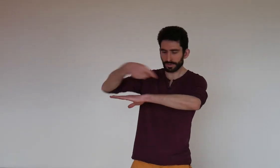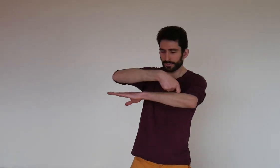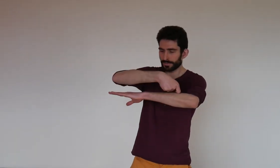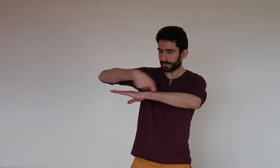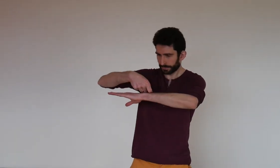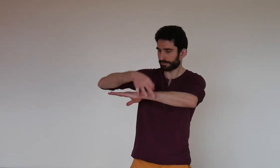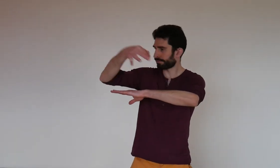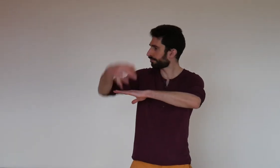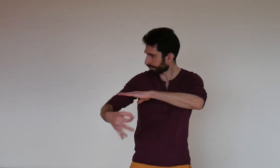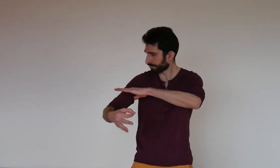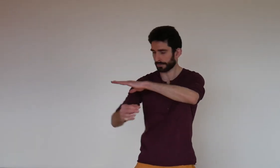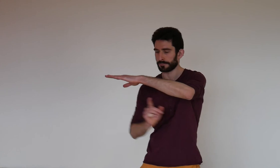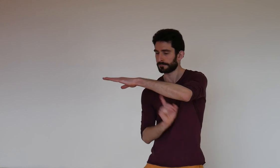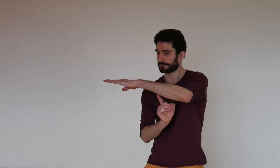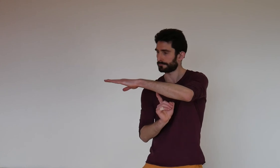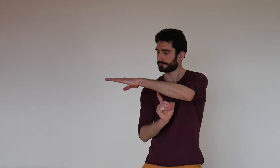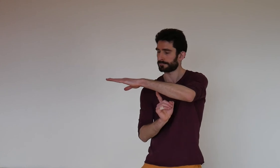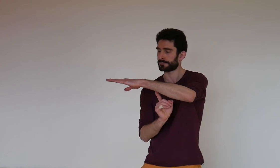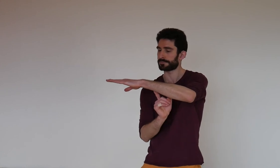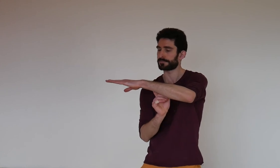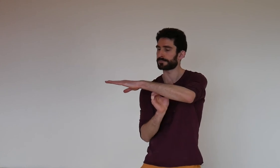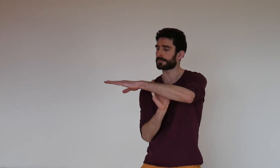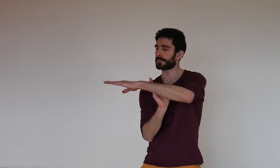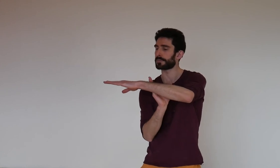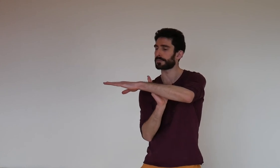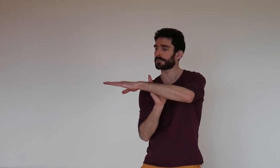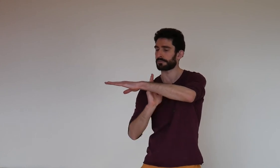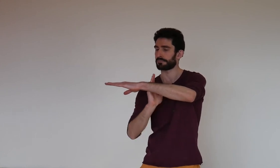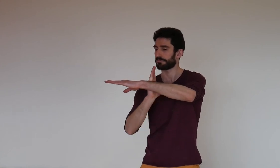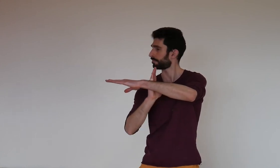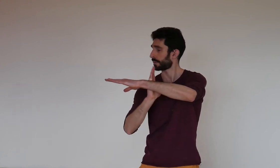Après le rasage, le poil perce la peau en biseau et non verticalement.